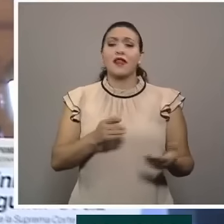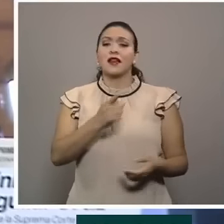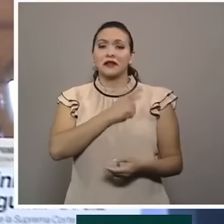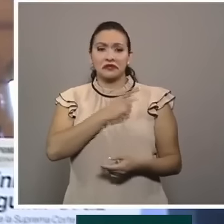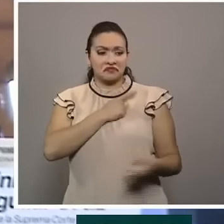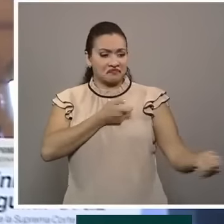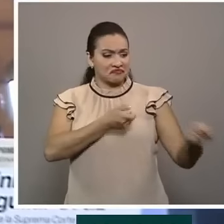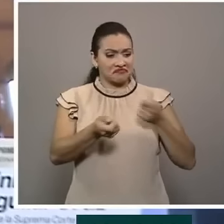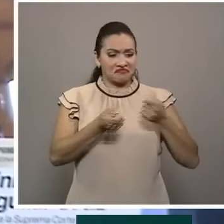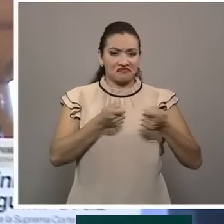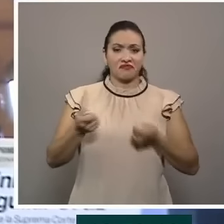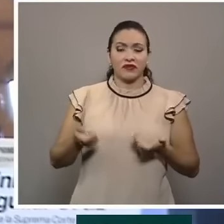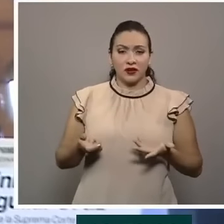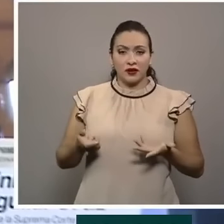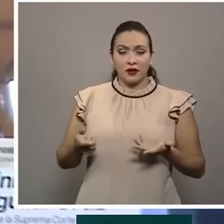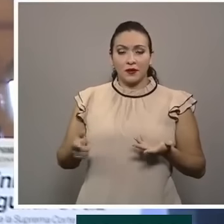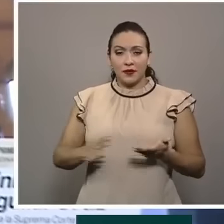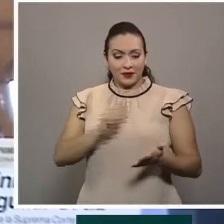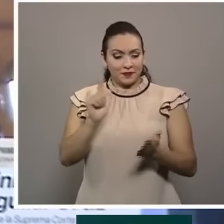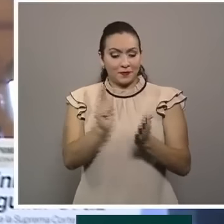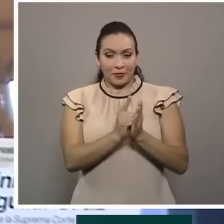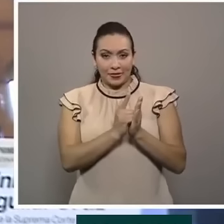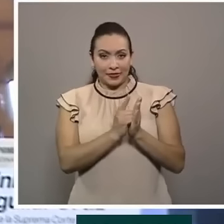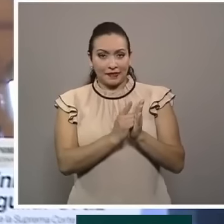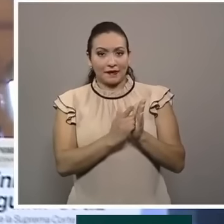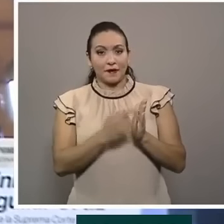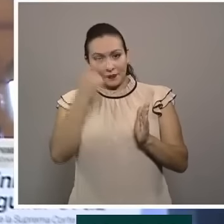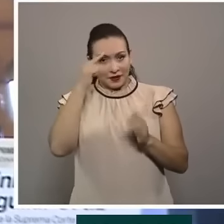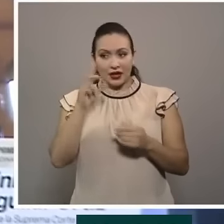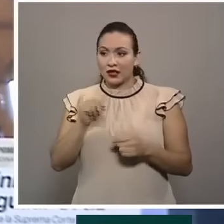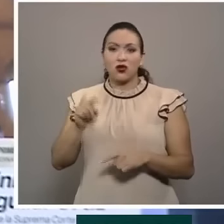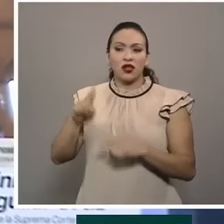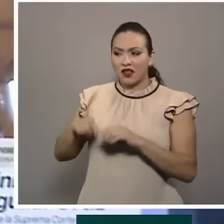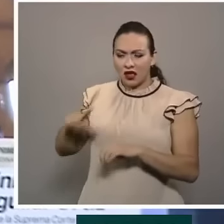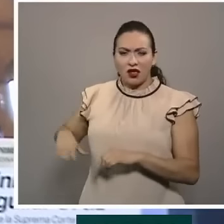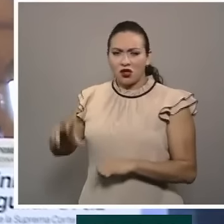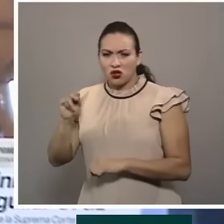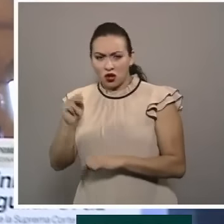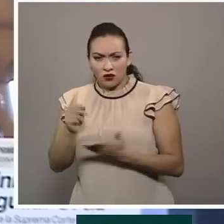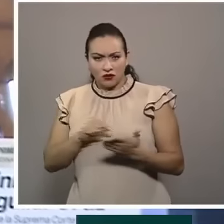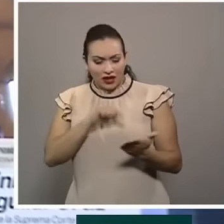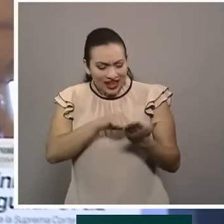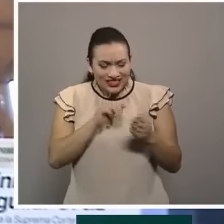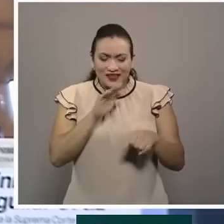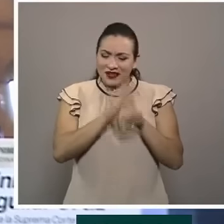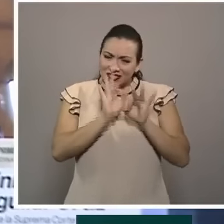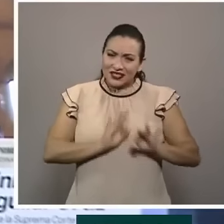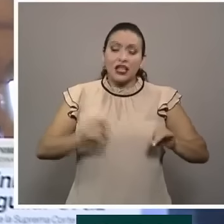ello implique la segmentación del Estado. Es una de las principales conclusiones del estudio.